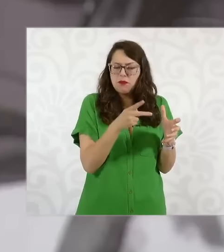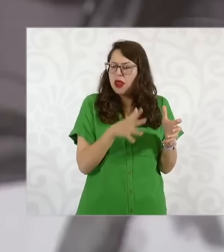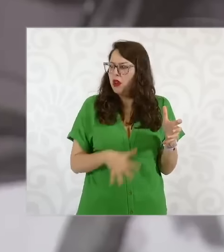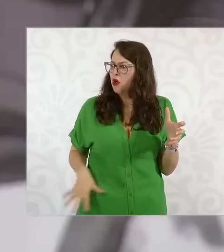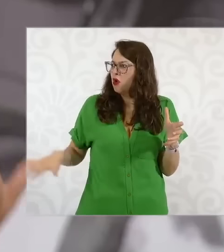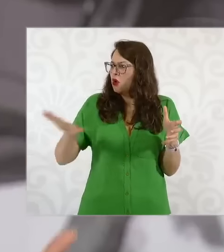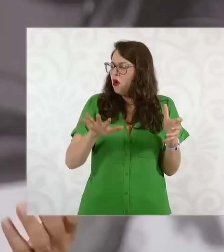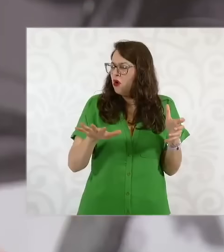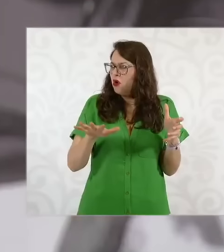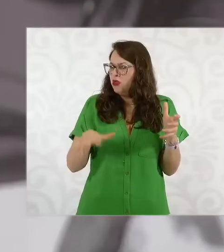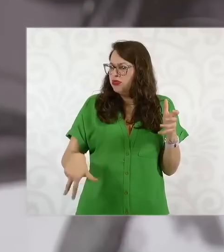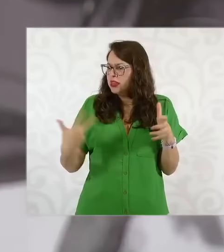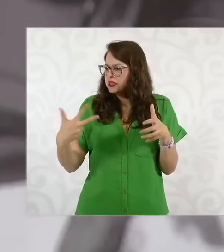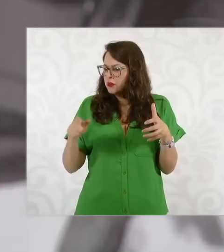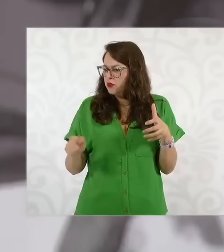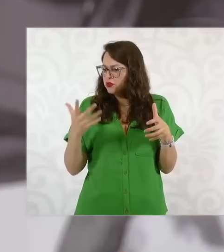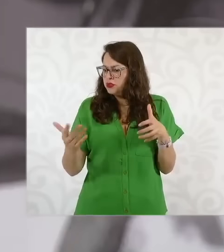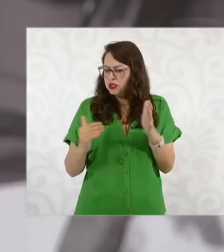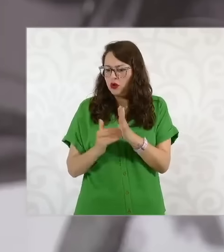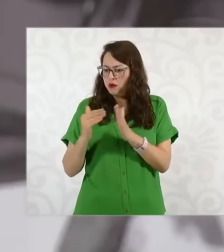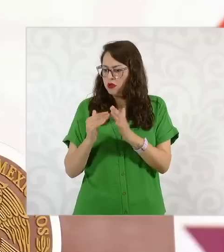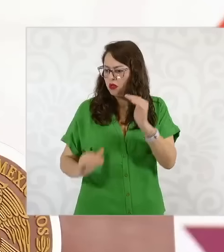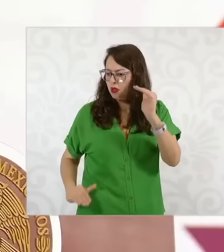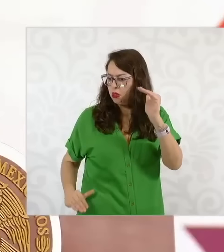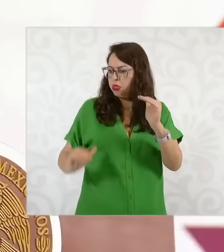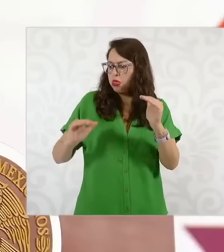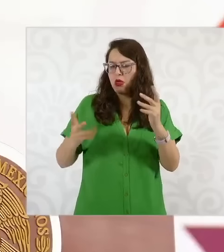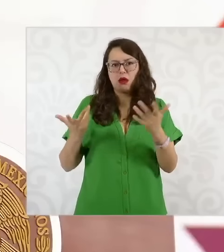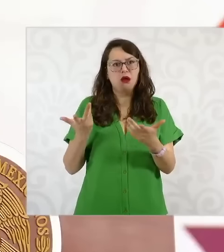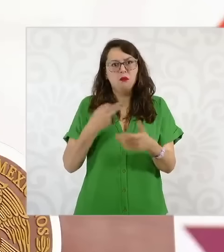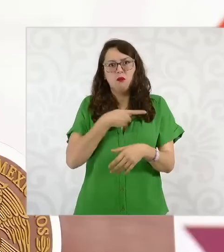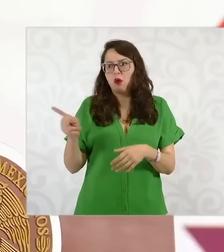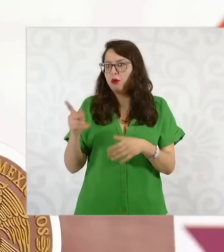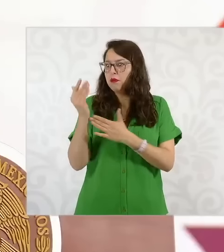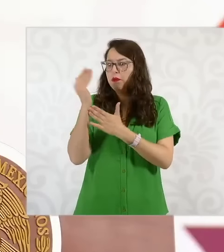pobreza. ¿Cómo explicas eso? Distribución de la riqueza. No se concentra la riqueza